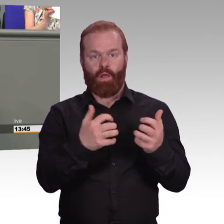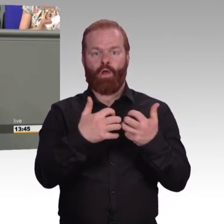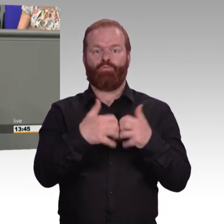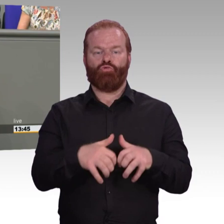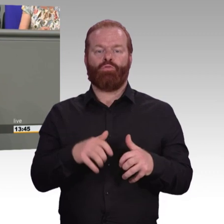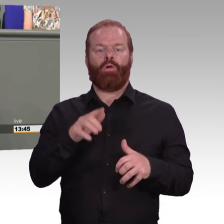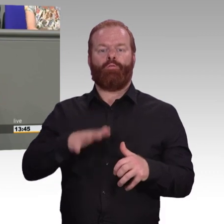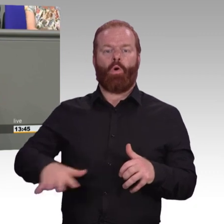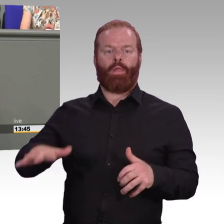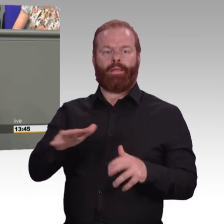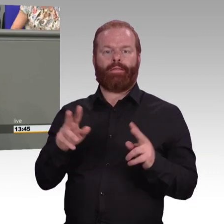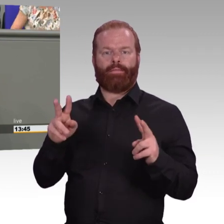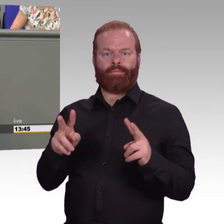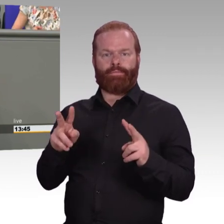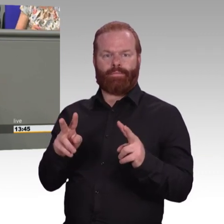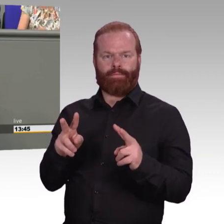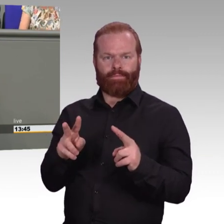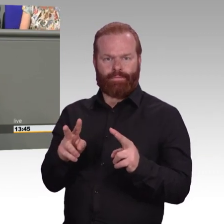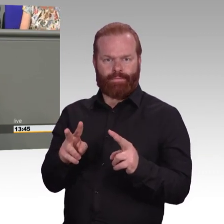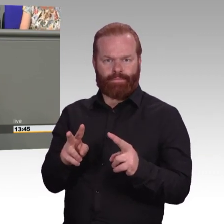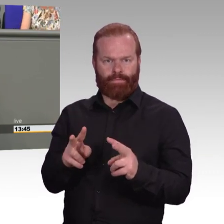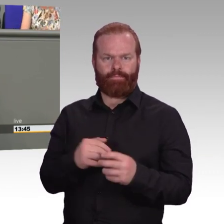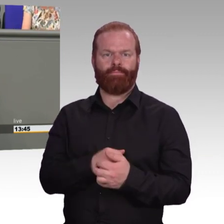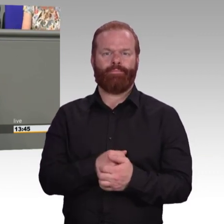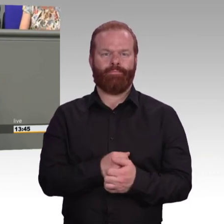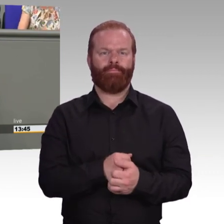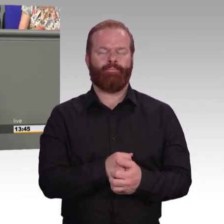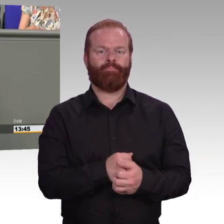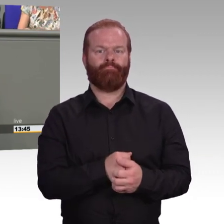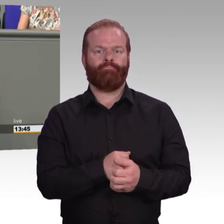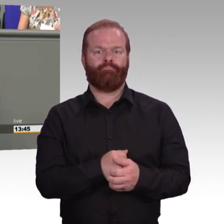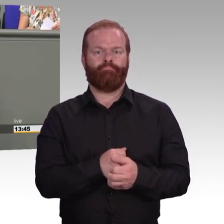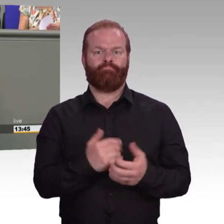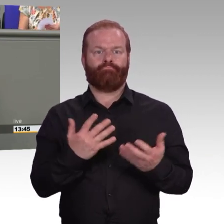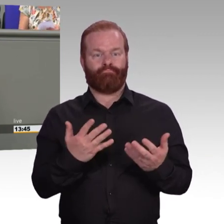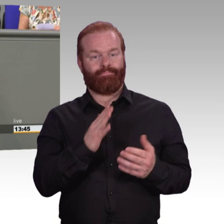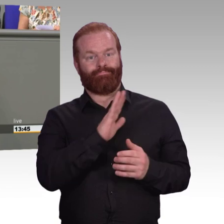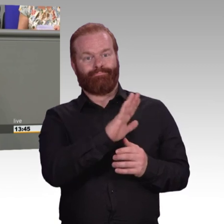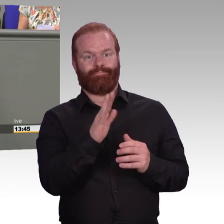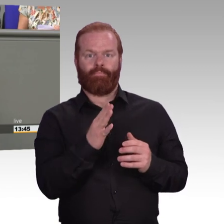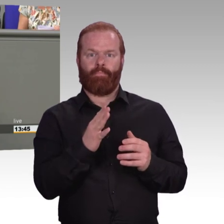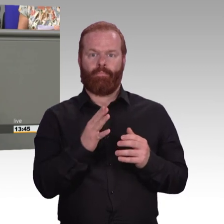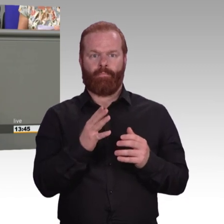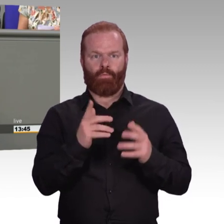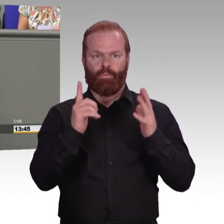mit seinen nur 16 Mitgliedern. Es gibt also eine Schieflage bei jeder Grundgesetzänderung, wo wir uns dann binden.